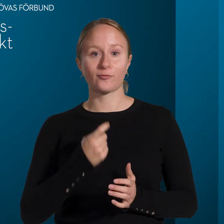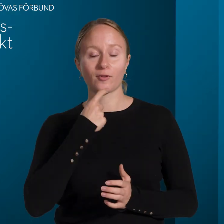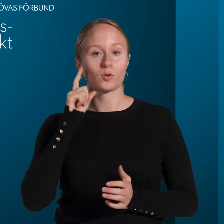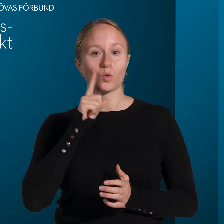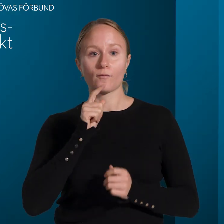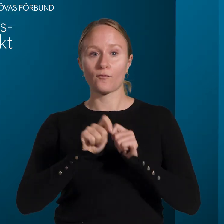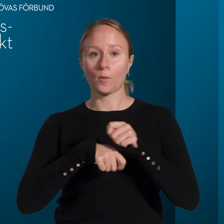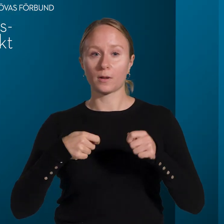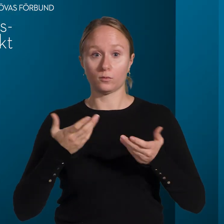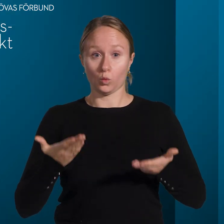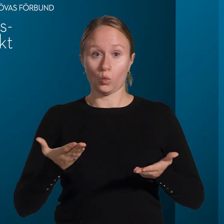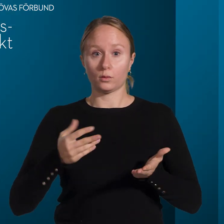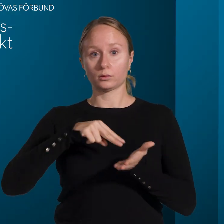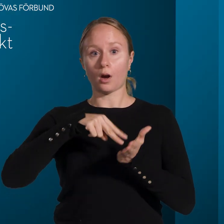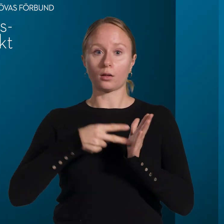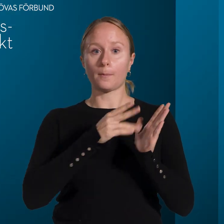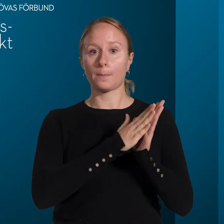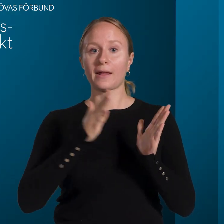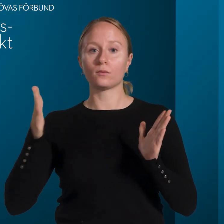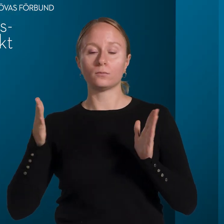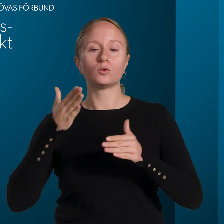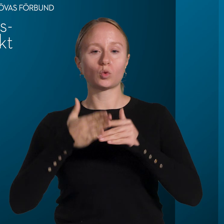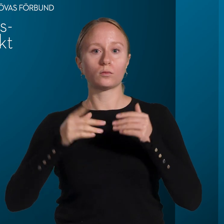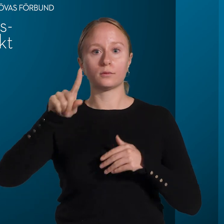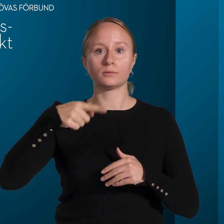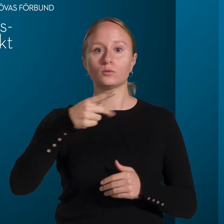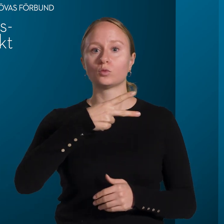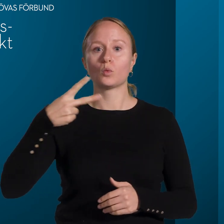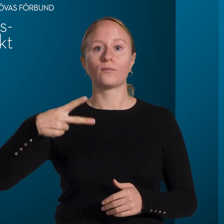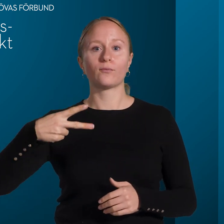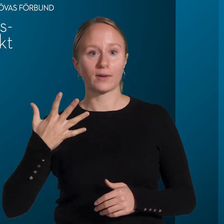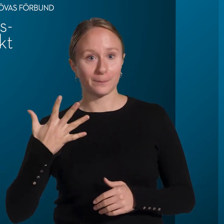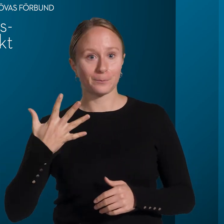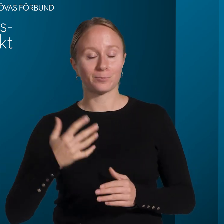Finlands Dövas Förbunds innevarande strategiska period slutar år 2025.